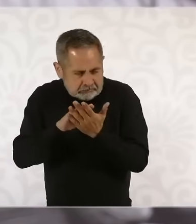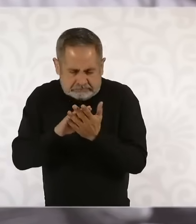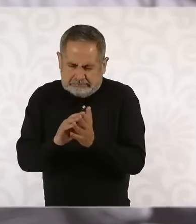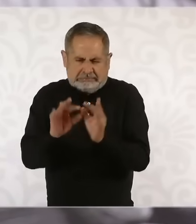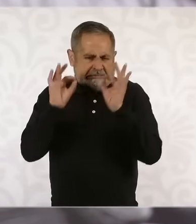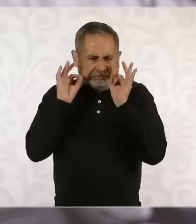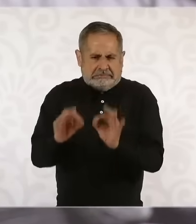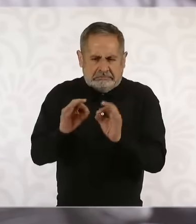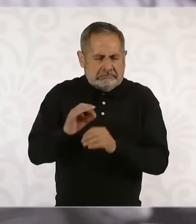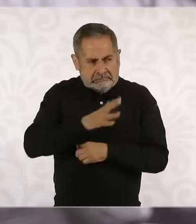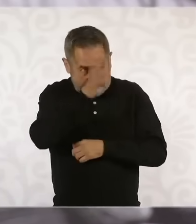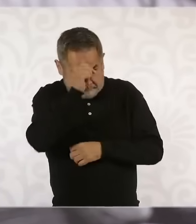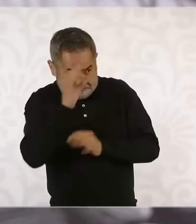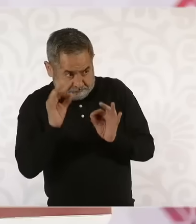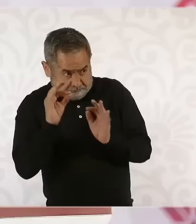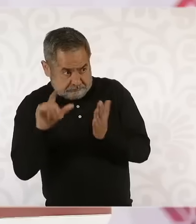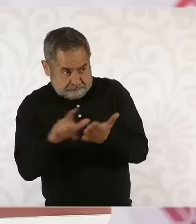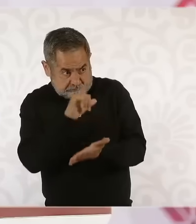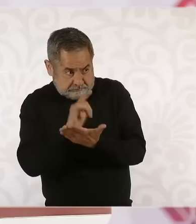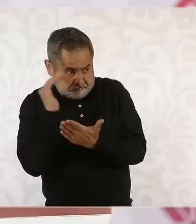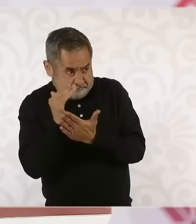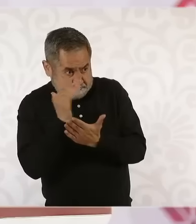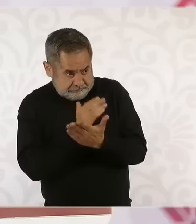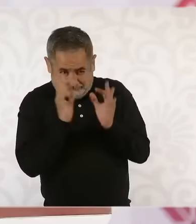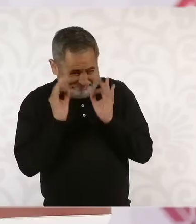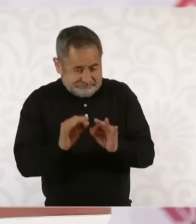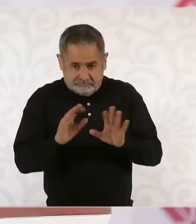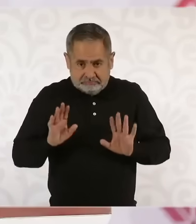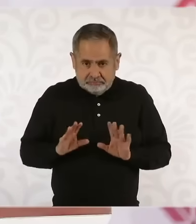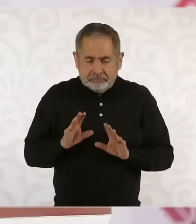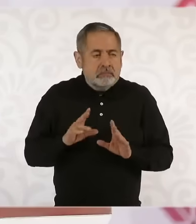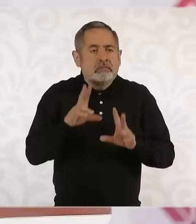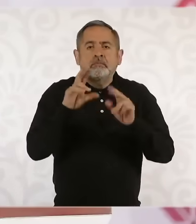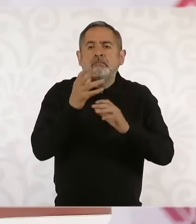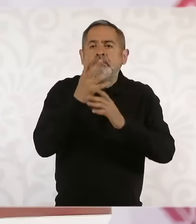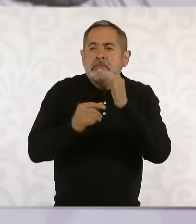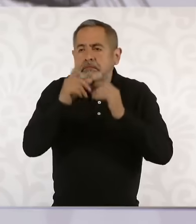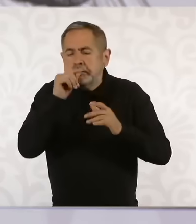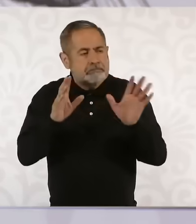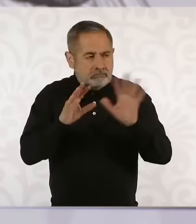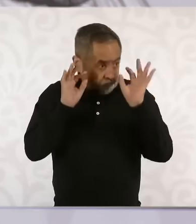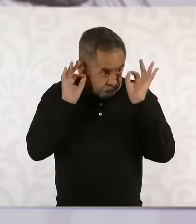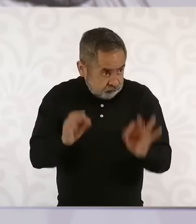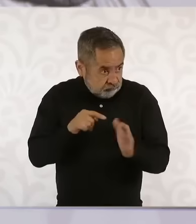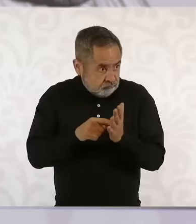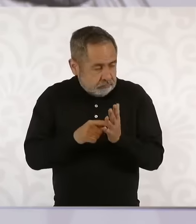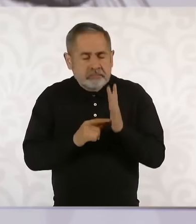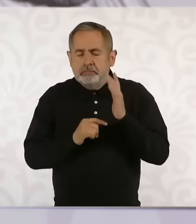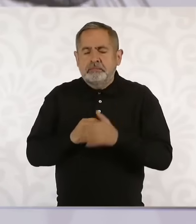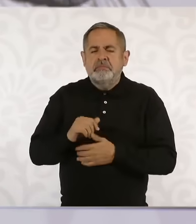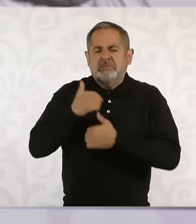los temas que vienen en la ley, como que no quedan solamente en la letra, pero ya pronto daremos una